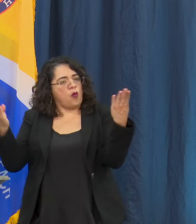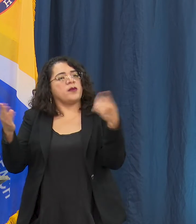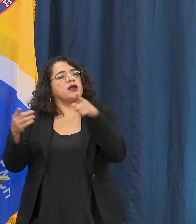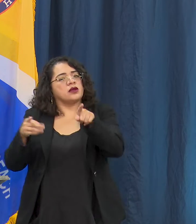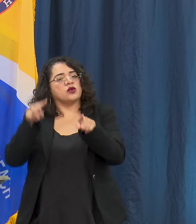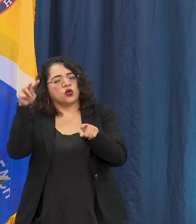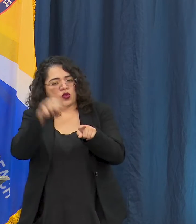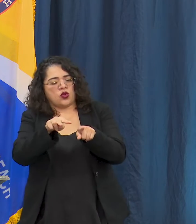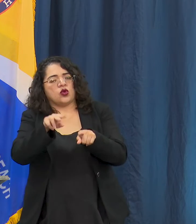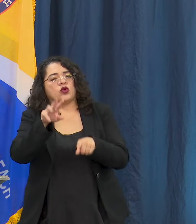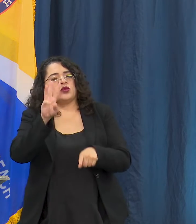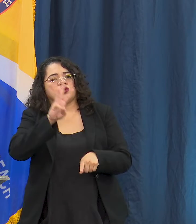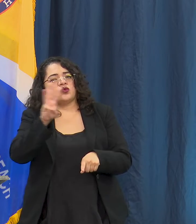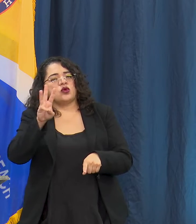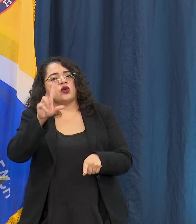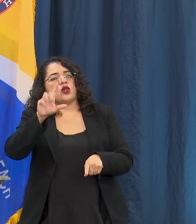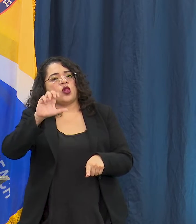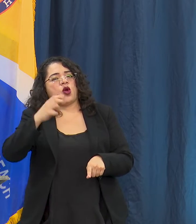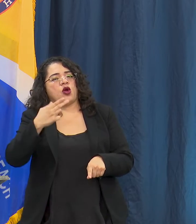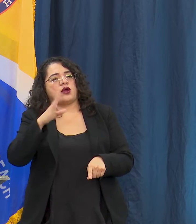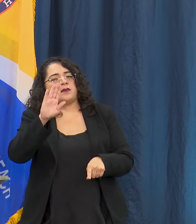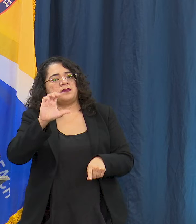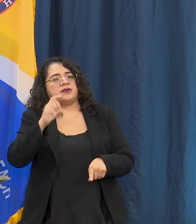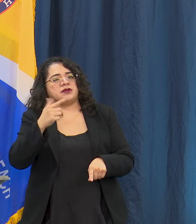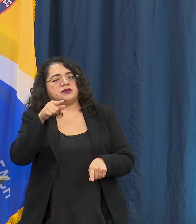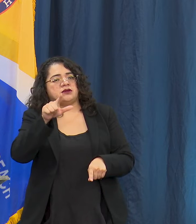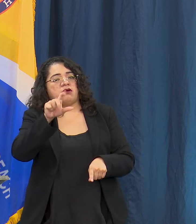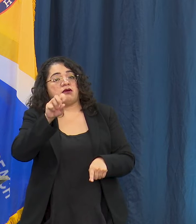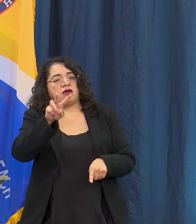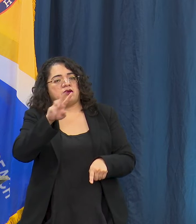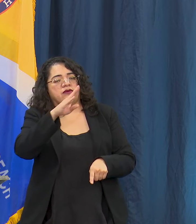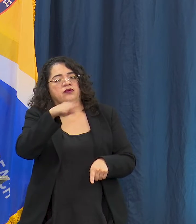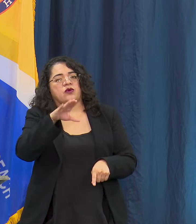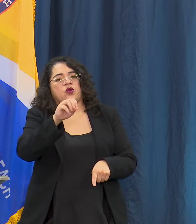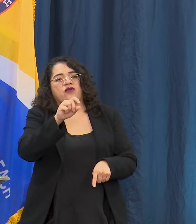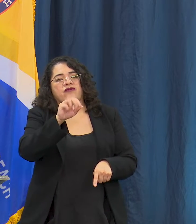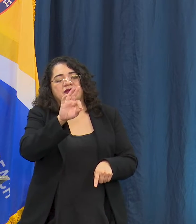Nostra sitio web de la ciudad recuerden tambien que no toda via sigue siendo